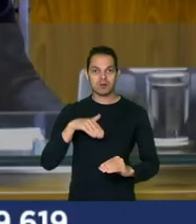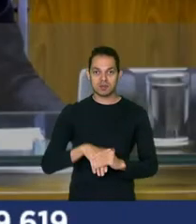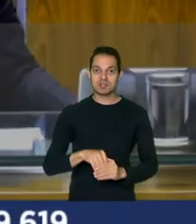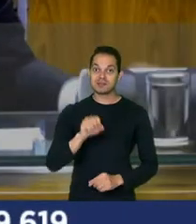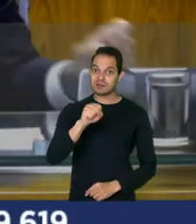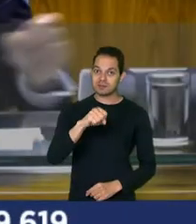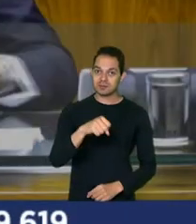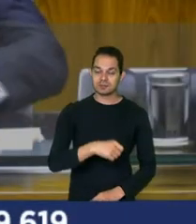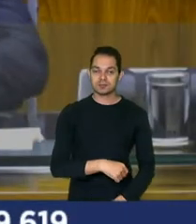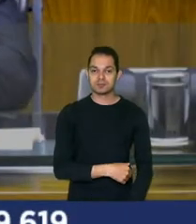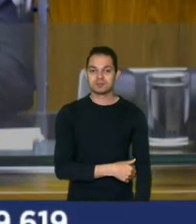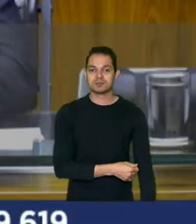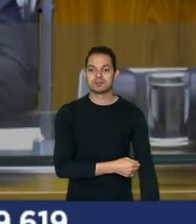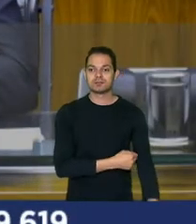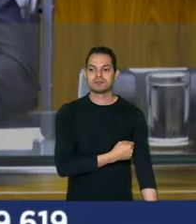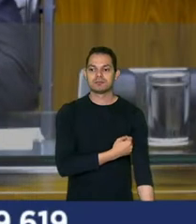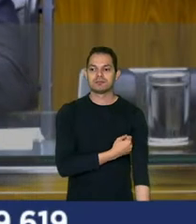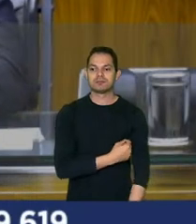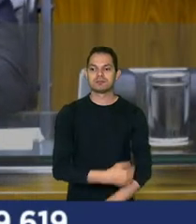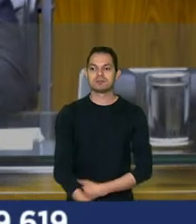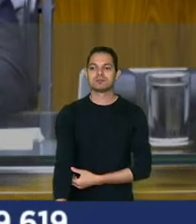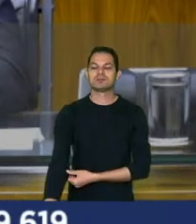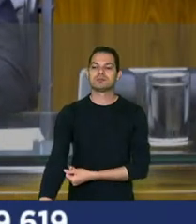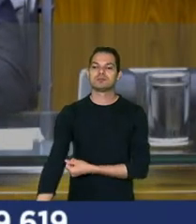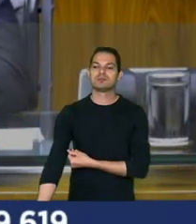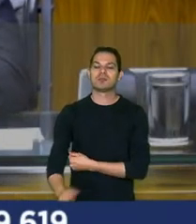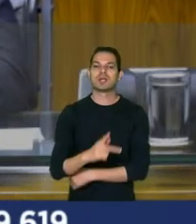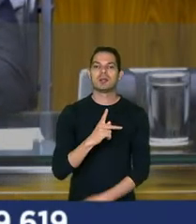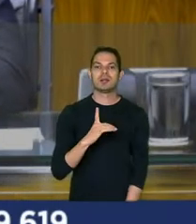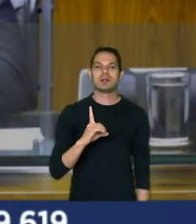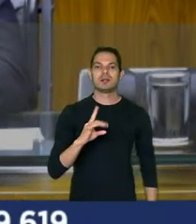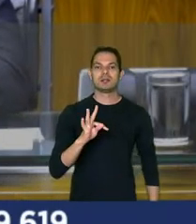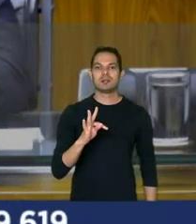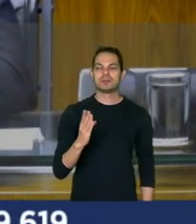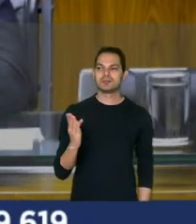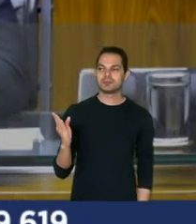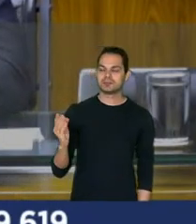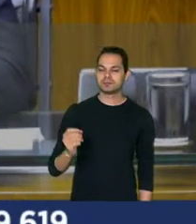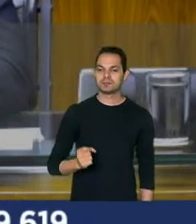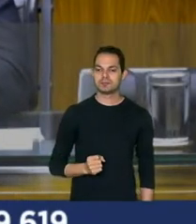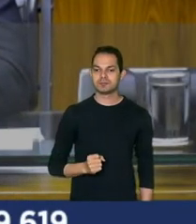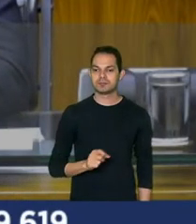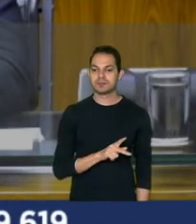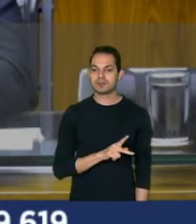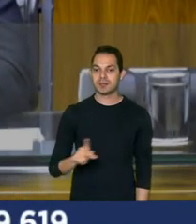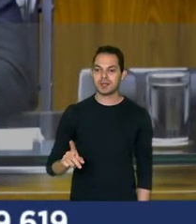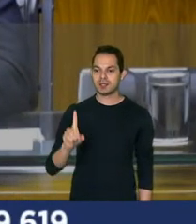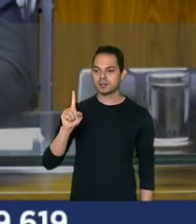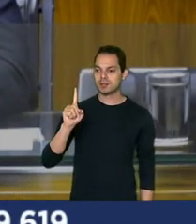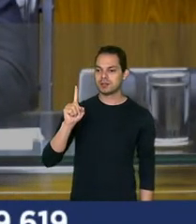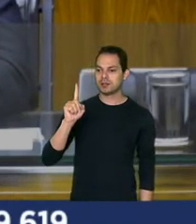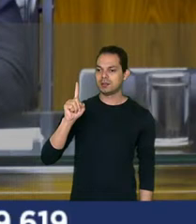IMPORTANTE E O PCDOB ENCAMINHA O VOTO SIM. [DEPUTADO]: PDT, PRESIDENTE. [PRESIDENTE]: PDT, DEPUTADO.